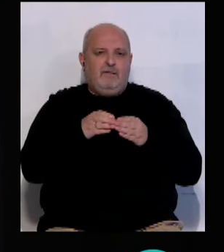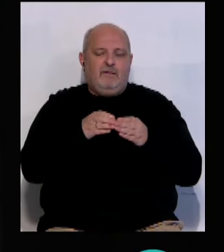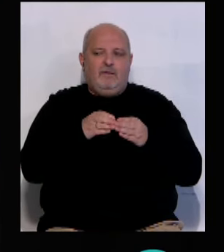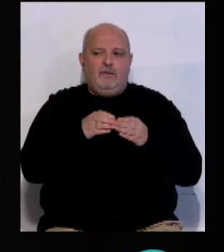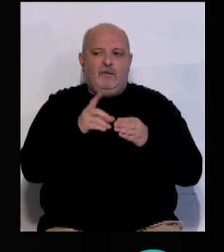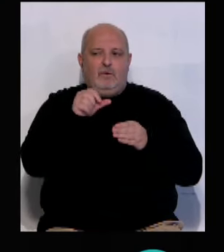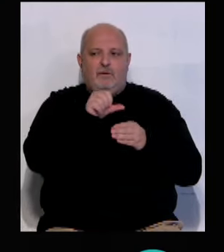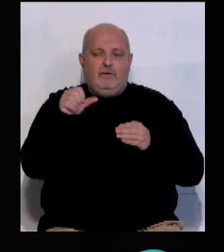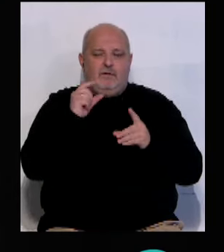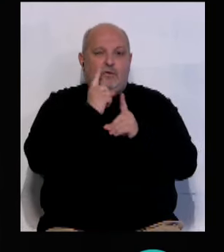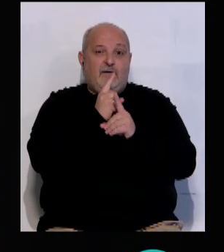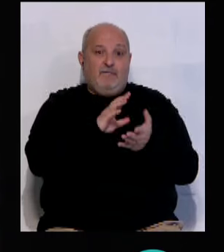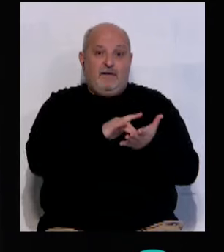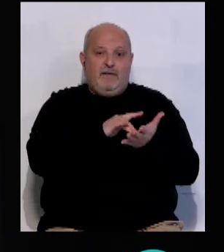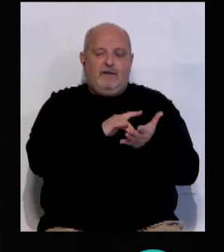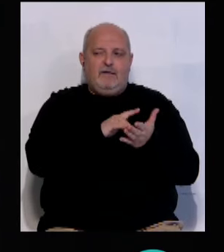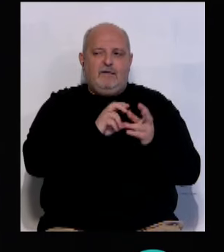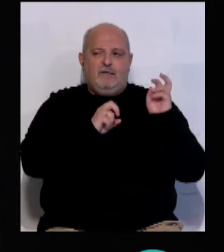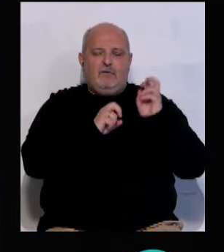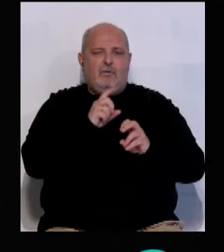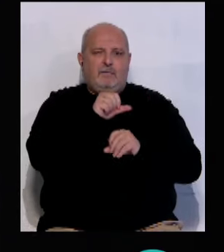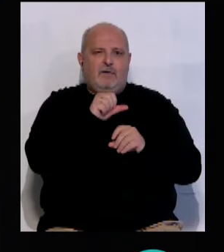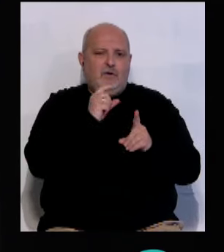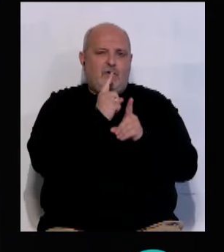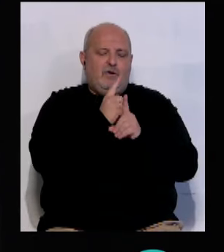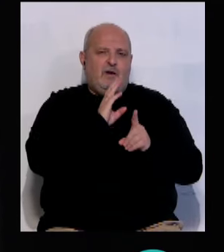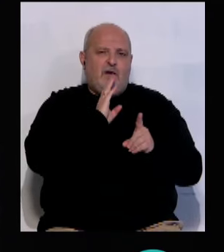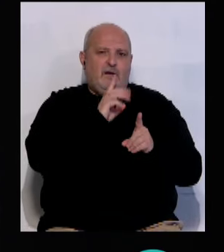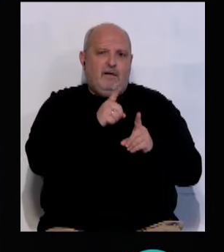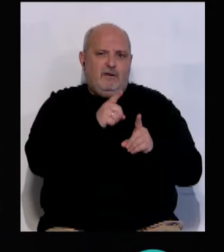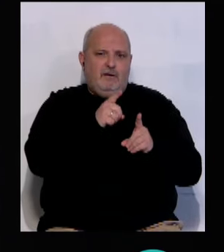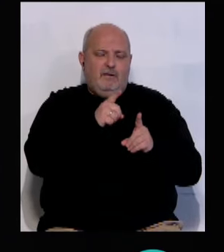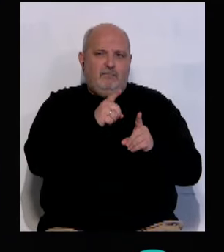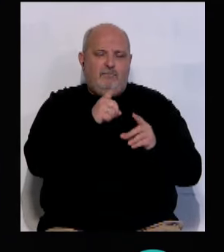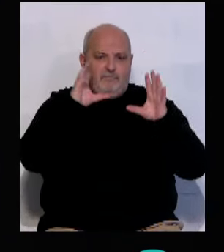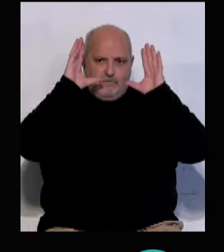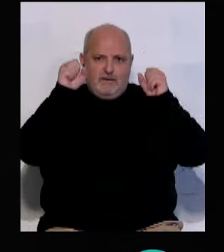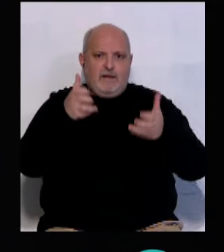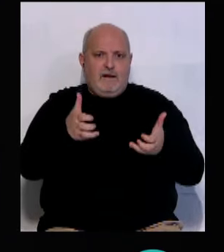semana jugado contra Valencia nosotros venimos de jugar una semana contra contra Celta ganamos en